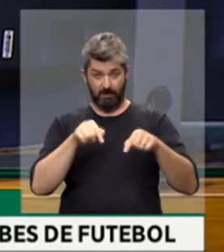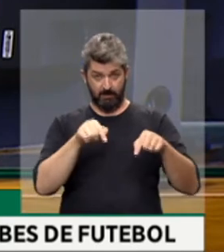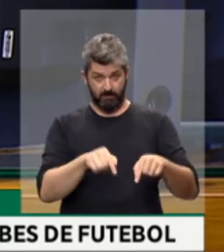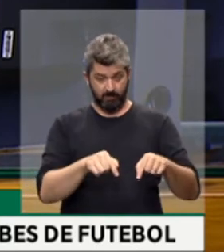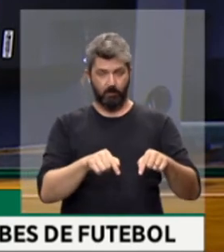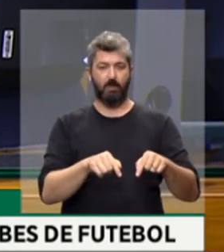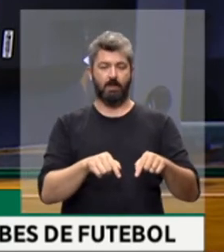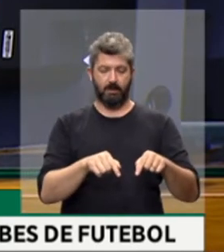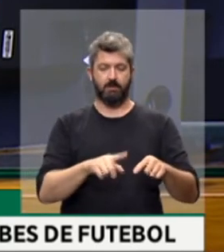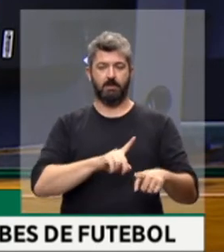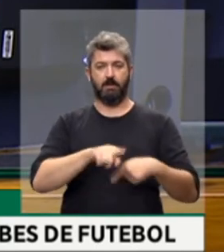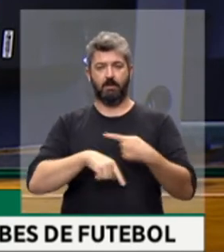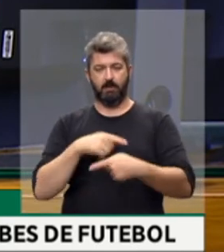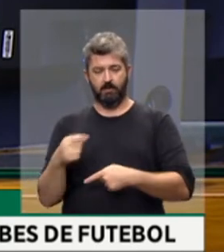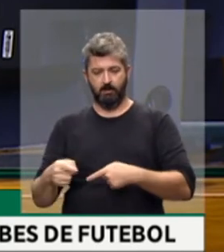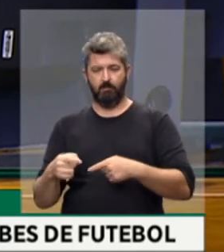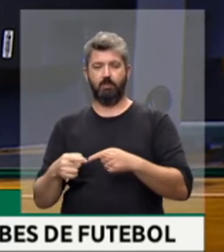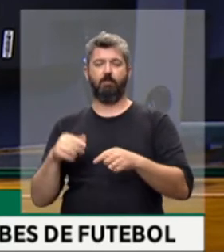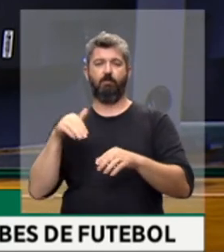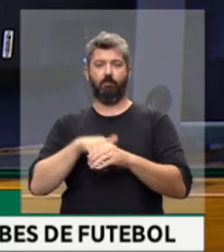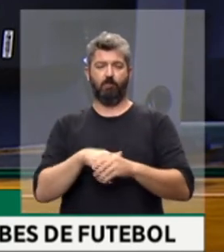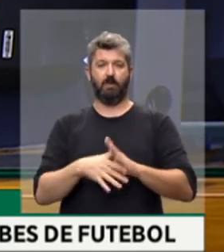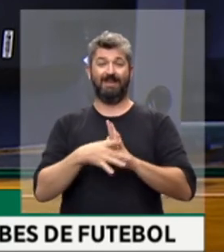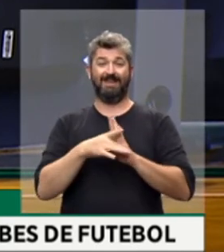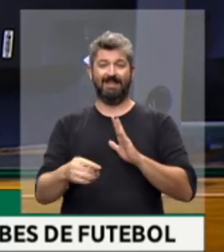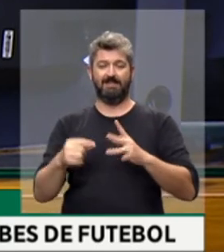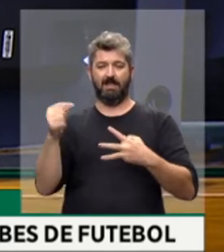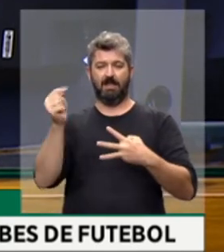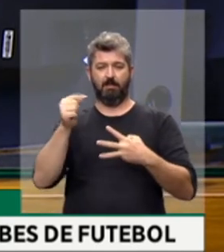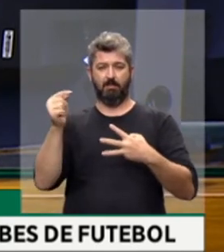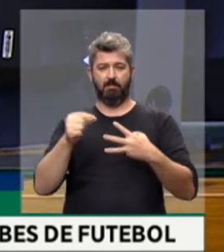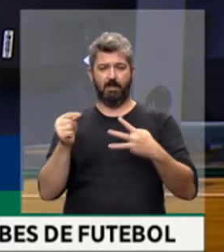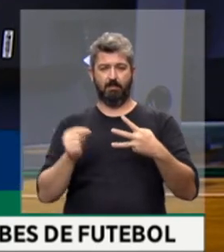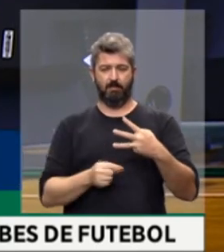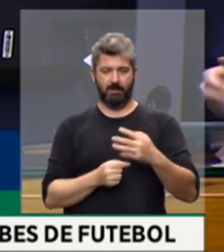PROCEDIMENTO, NÓS GOSTARÍAMOS QUE FOSSE VOTADO ISOLADAMENTE. ENTÃO EU APRESENTO UMA QUESTÃO DE